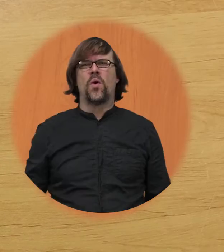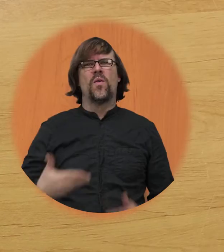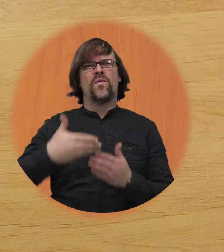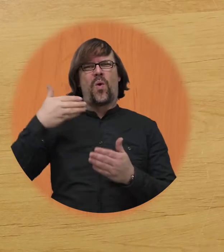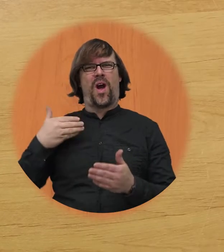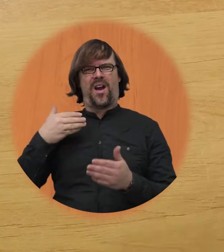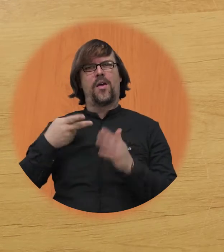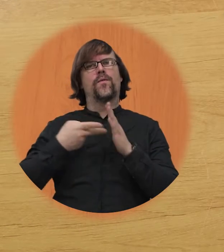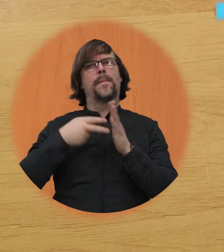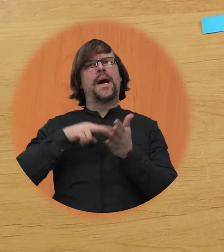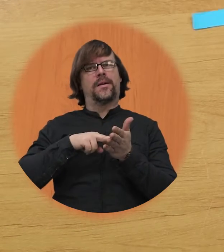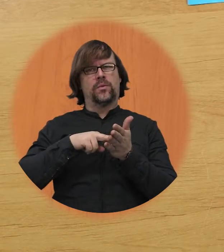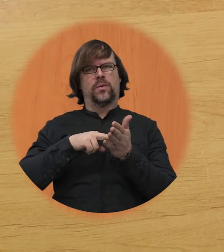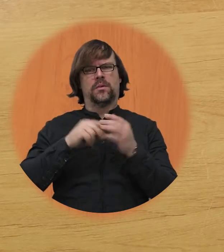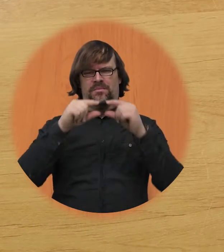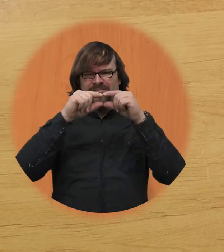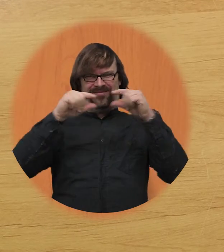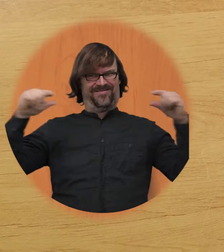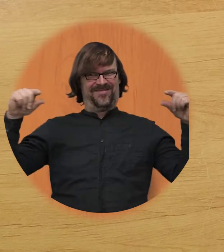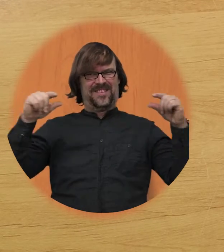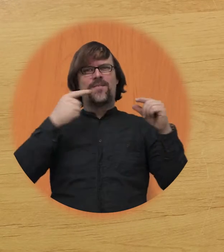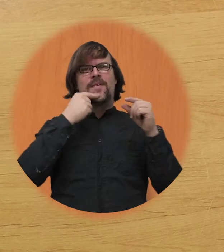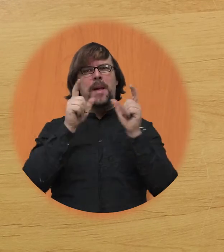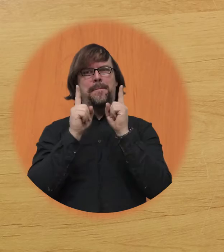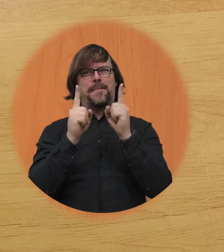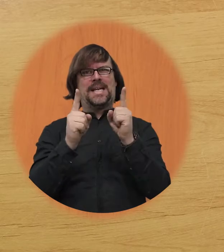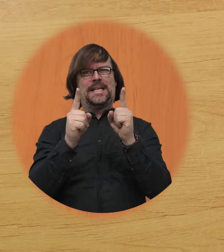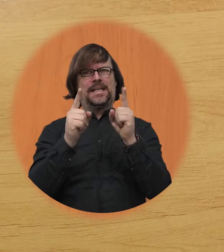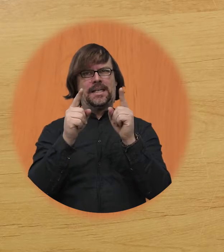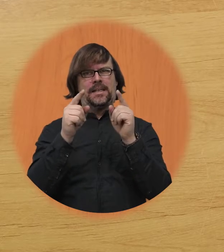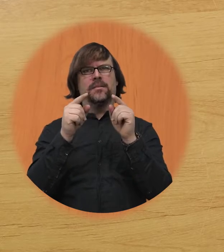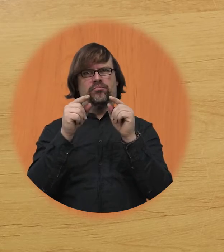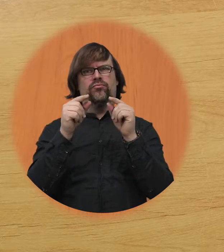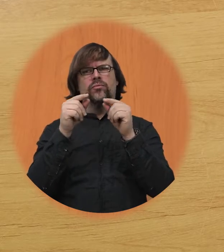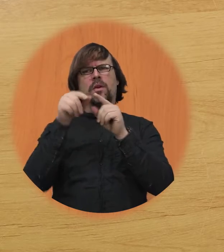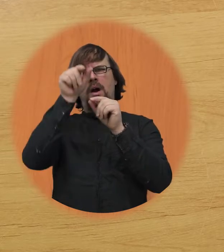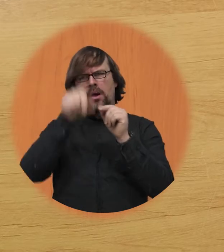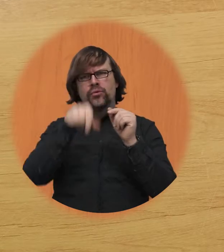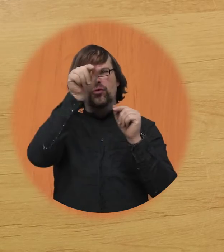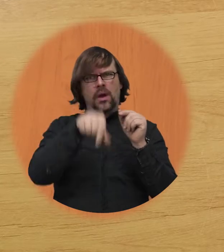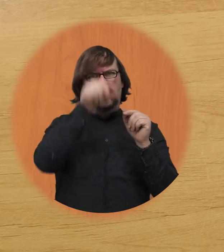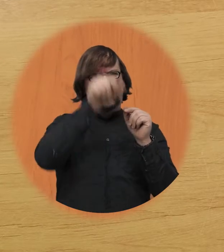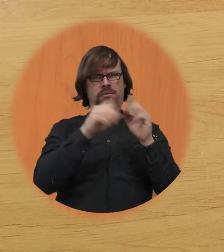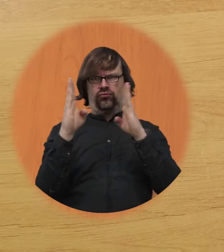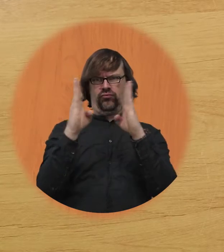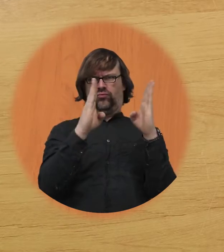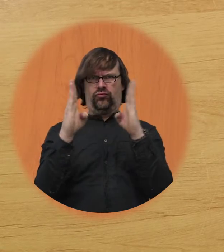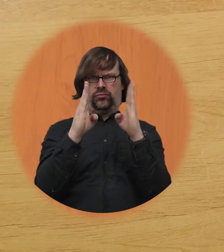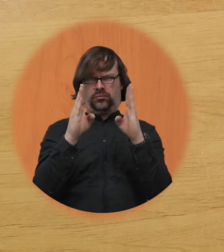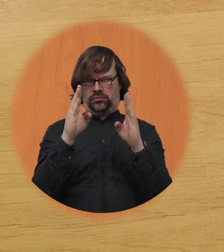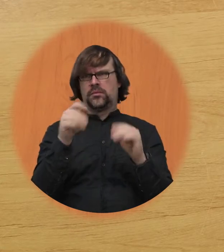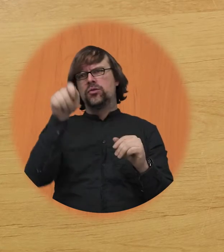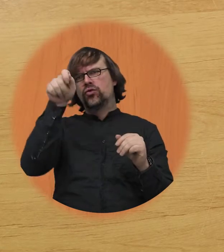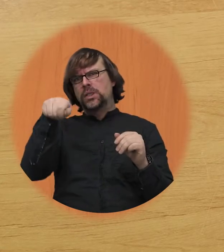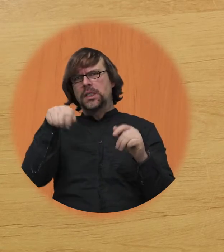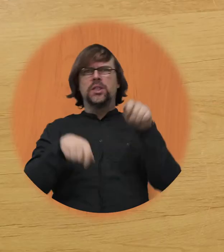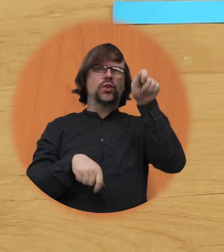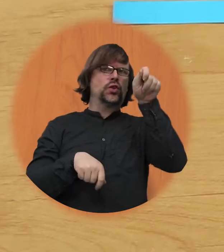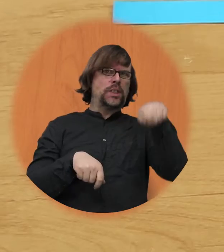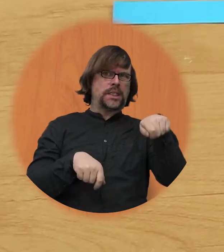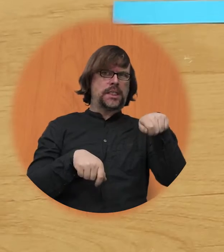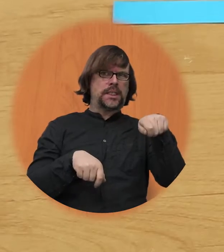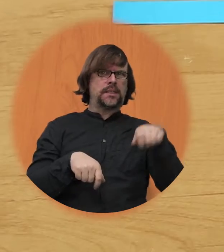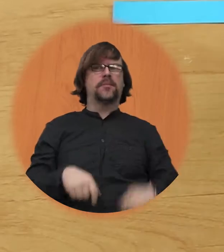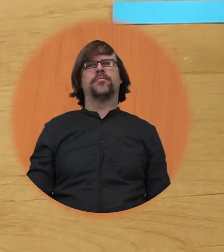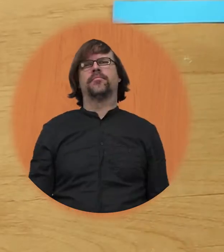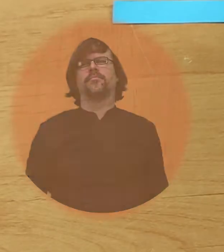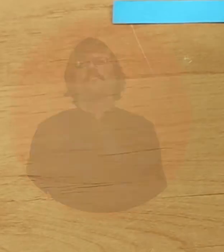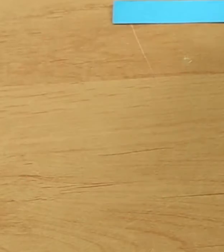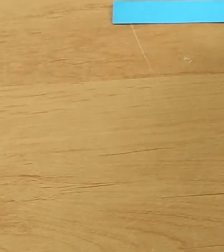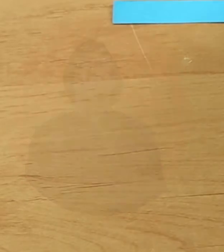Dann markiert Ihr einen Streifen in 3 gleichgroße Teile und macht so ein Kreuz wie ich es gemacht habe.